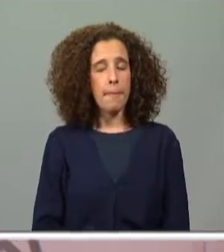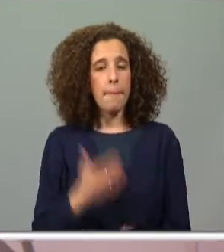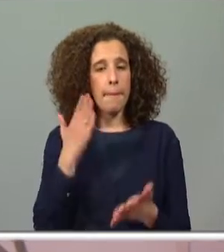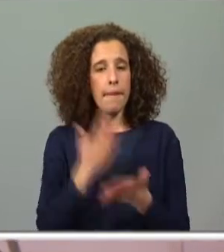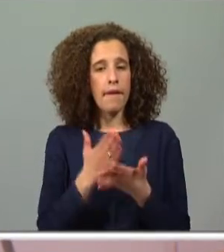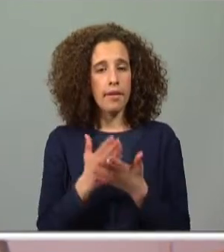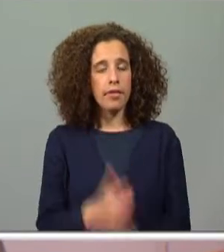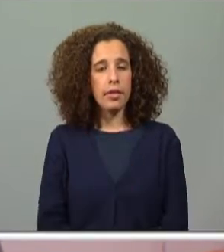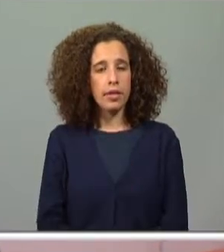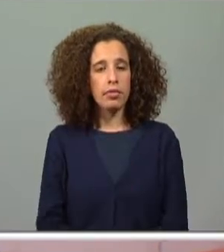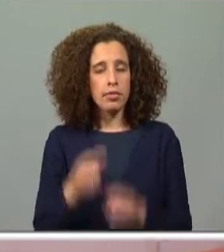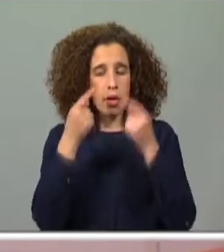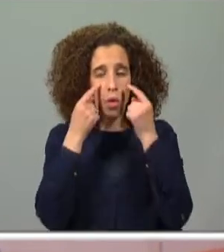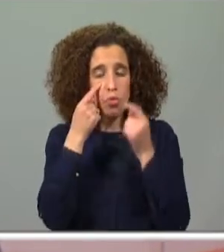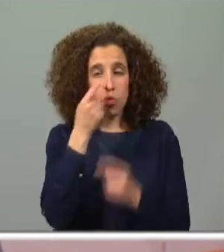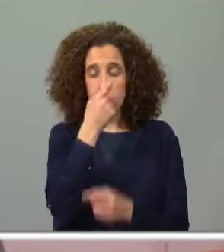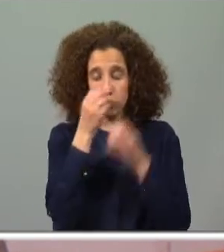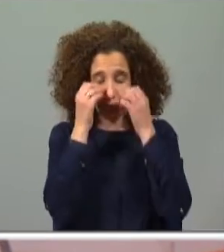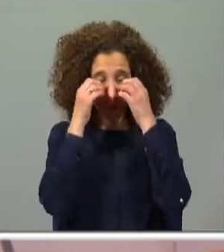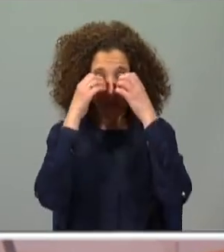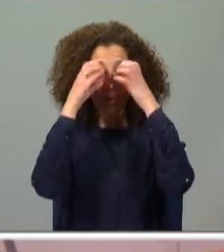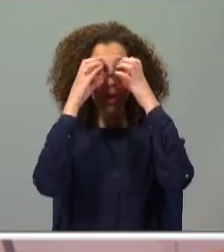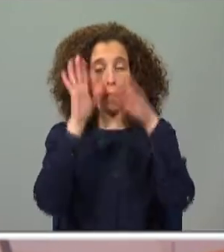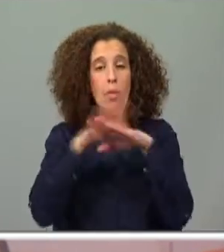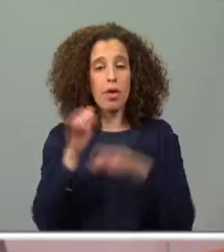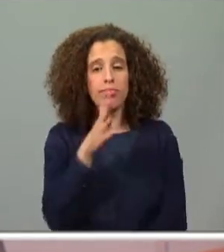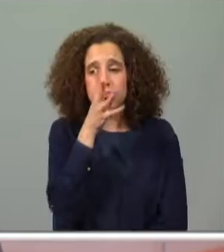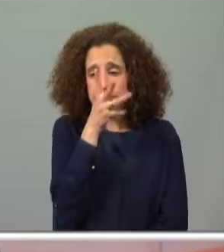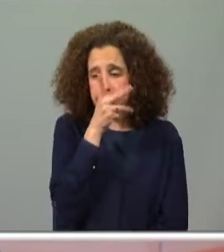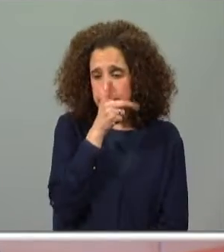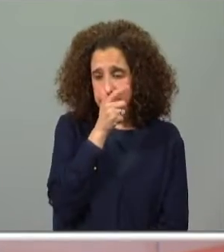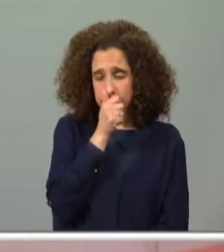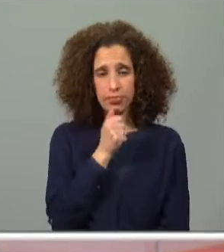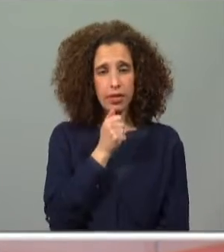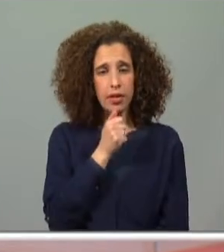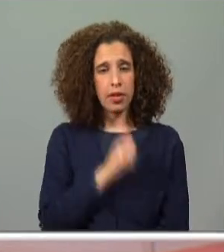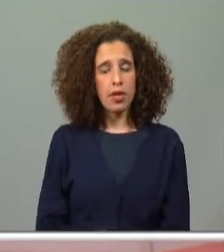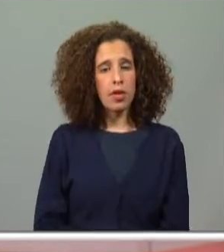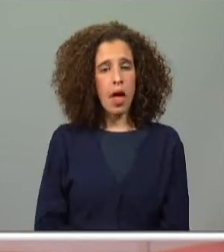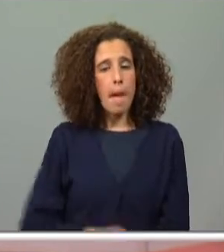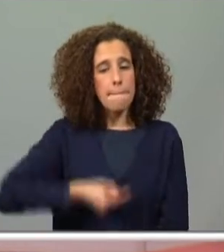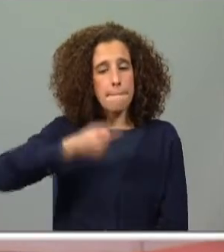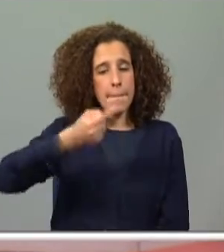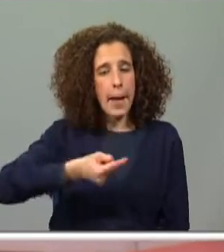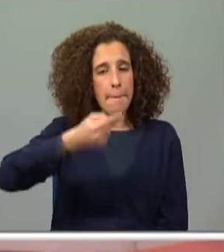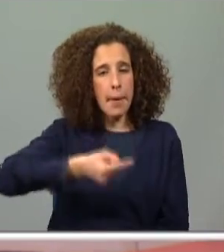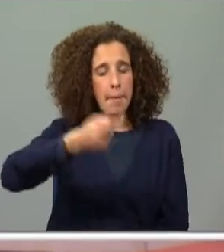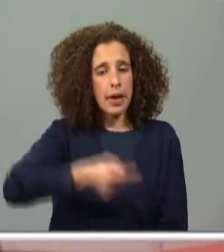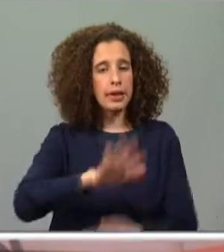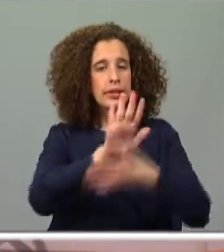fica com olheiras por desilusão pelo desânimo consecutivo que esta colega ele 因幻滅而出現黑眼圈這位同事連續令他灰心喪氣